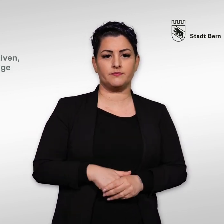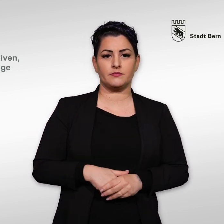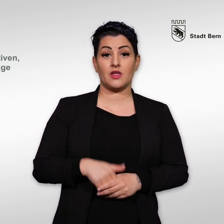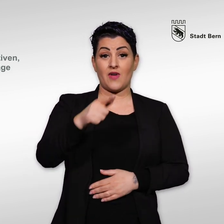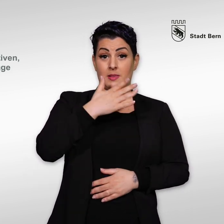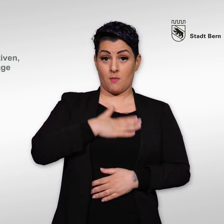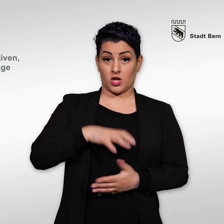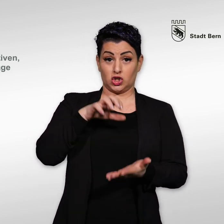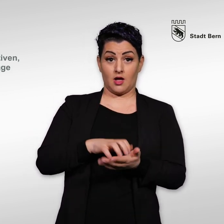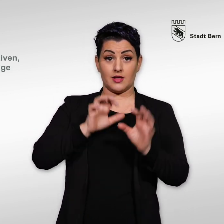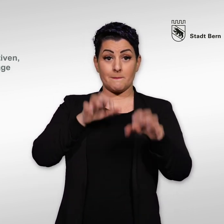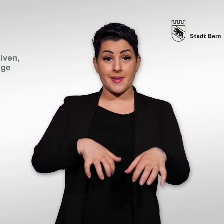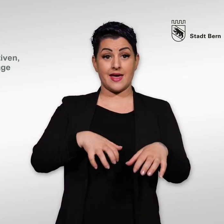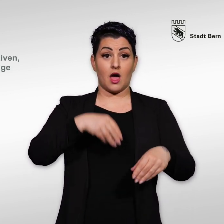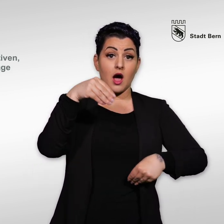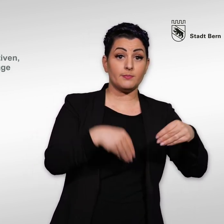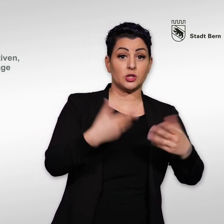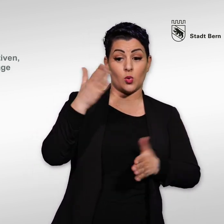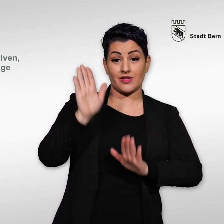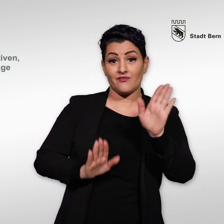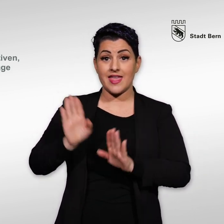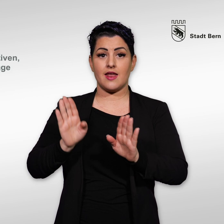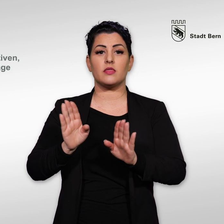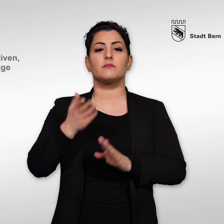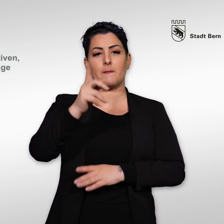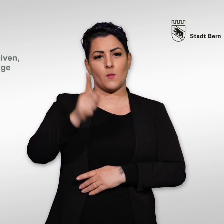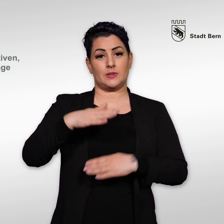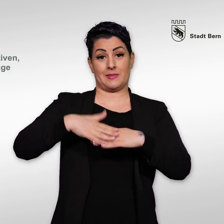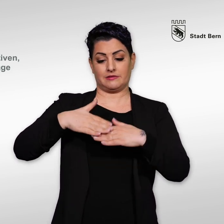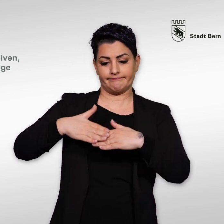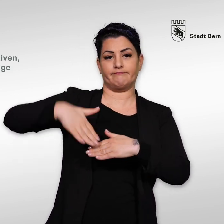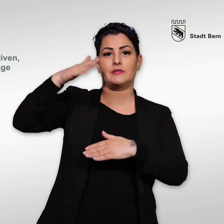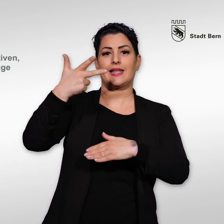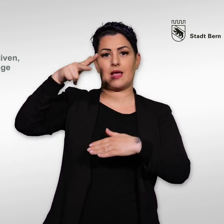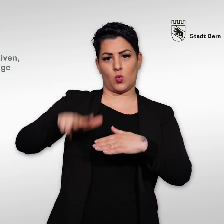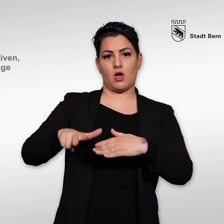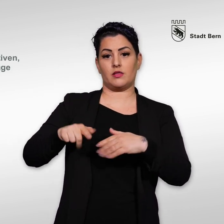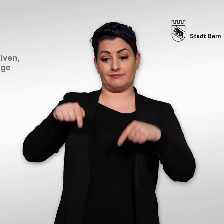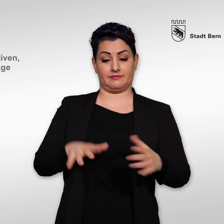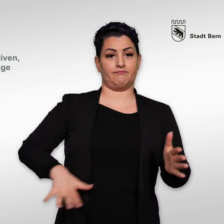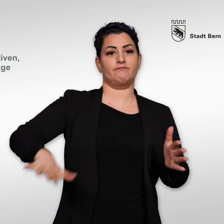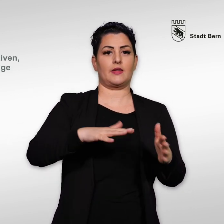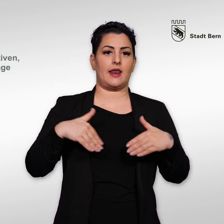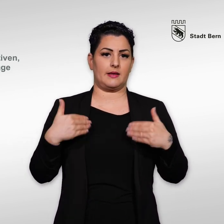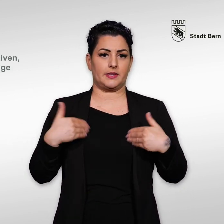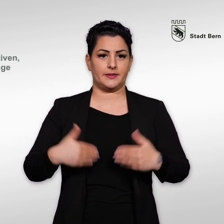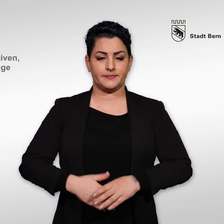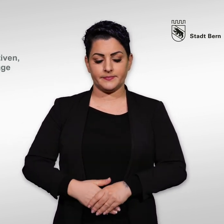Um in der Stadt Bern abstimmen oder wählen zu können, müssen Sie seit mindestens 3 Monaten hier leben.